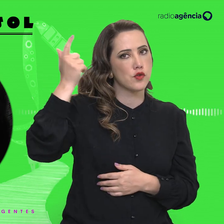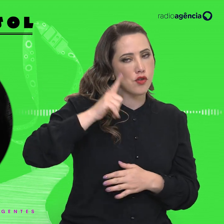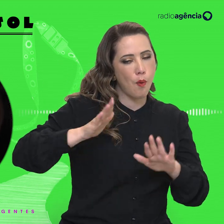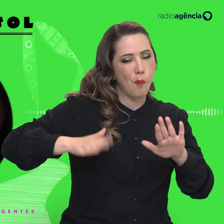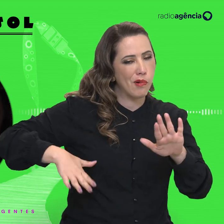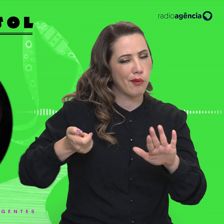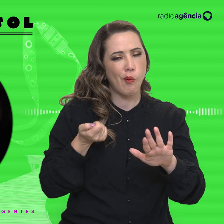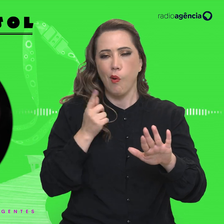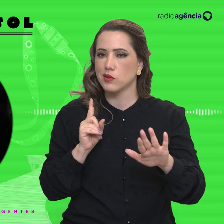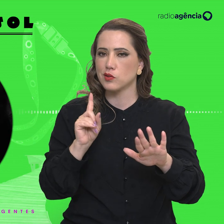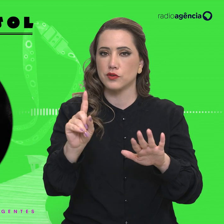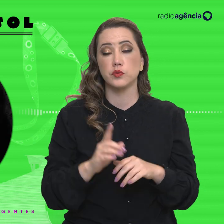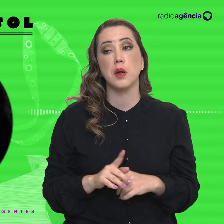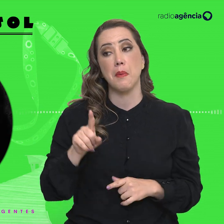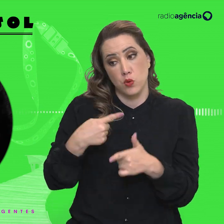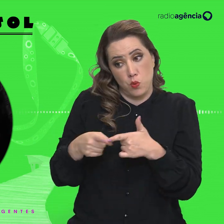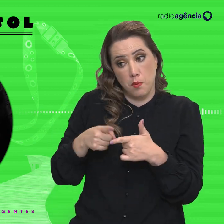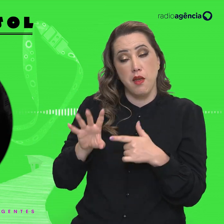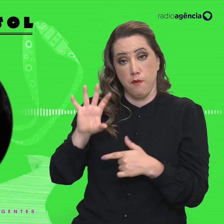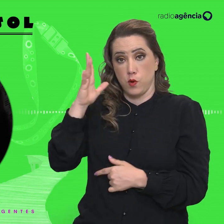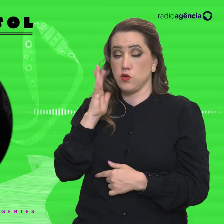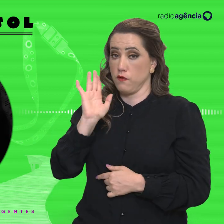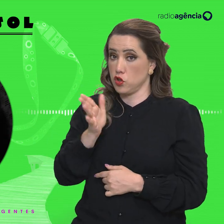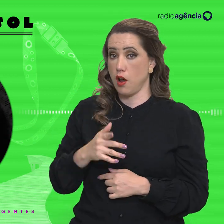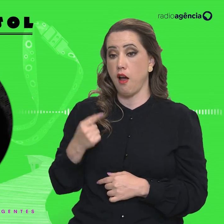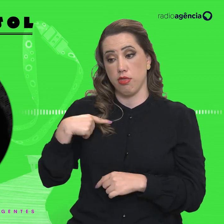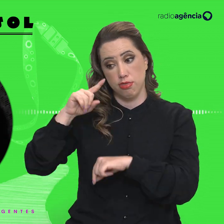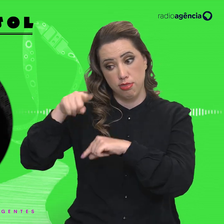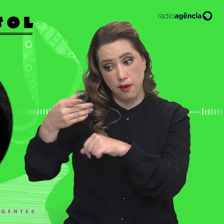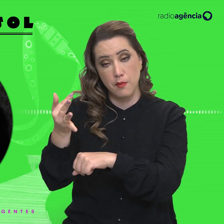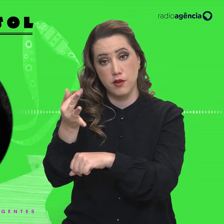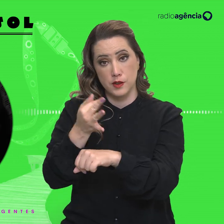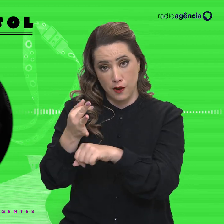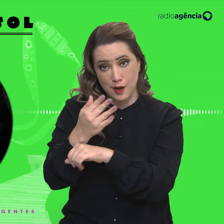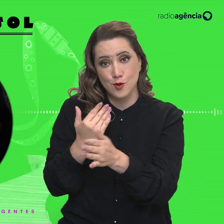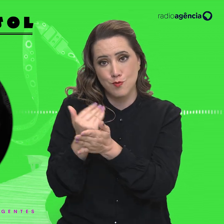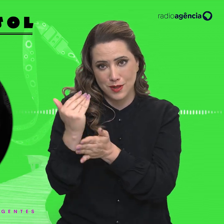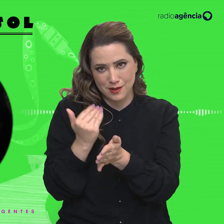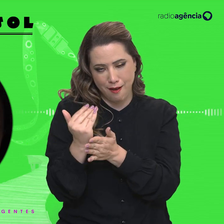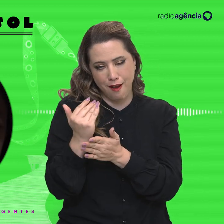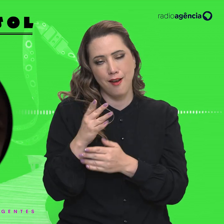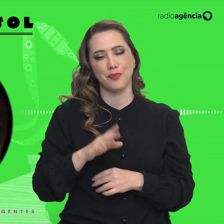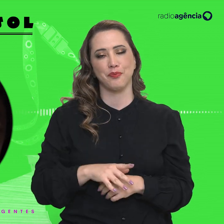E é um problema que pretendo resolver daqui a pouco quando entrar de férias, já na contagem regressiva.